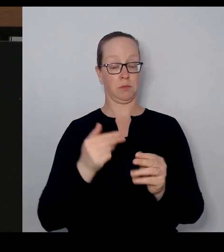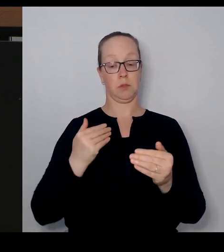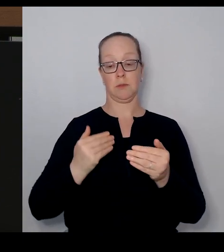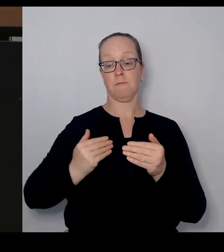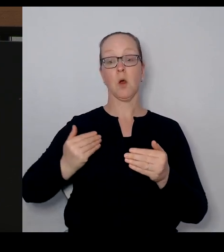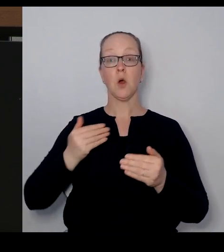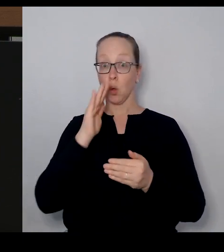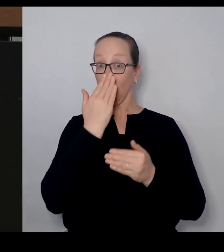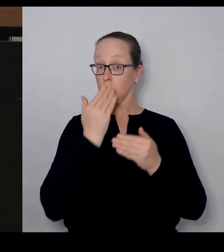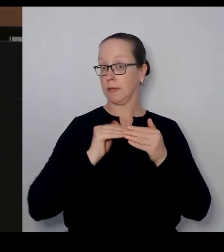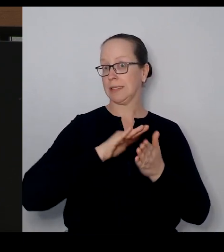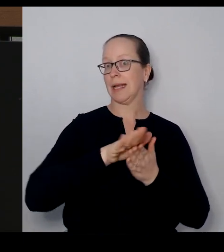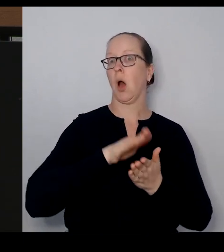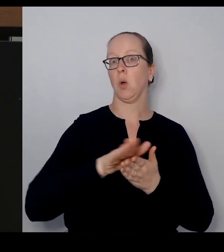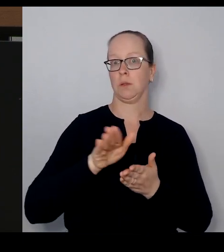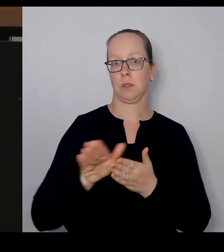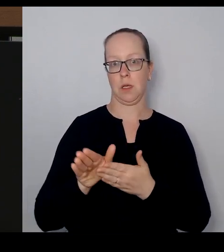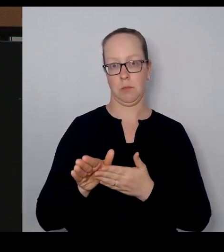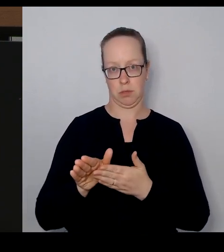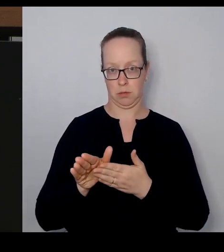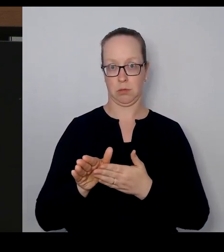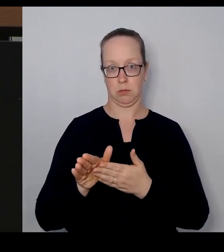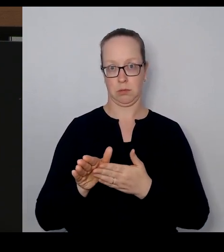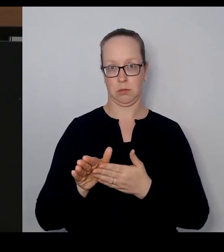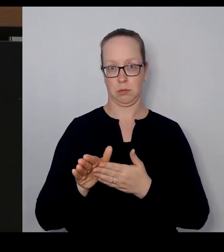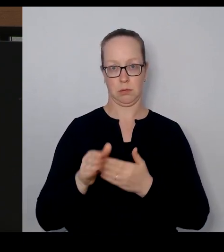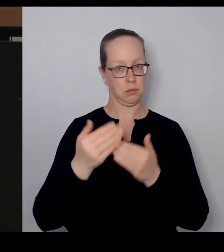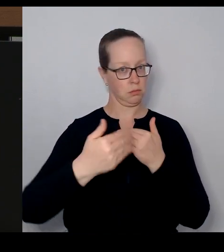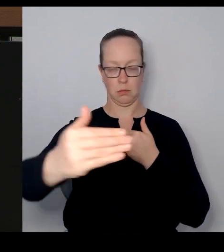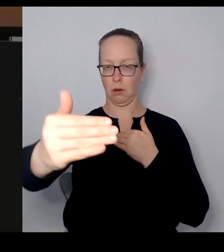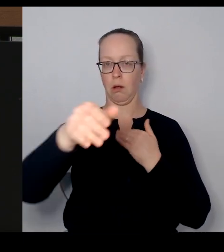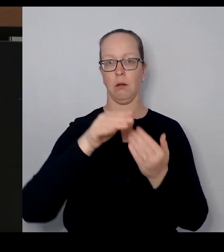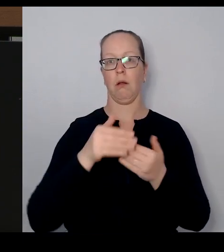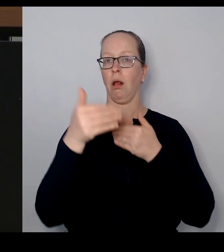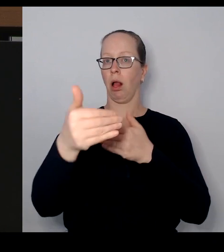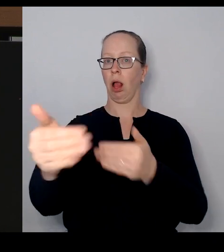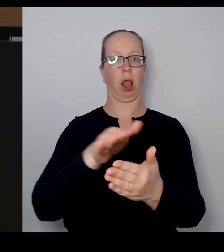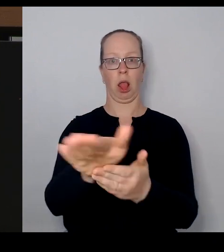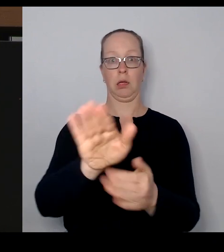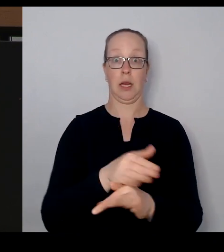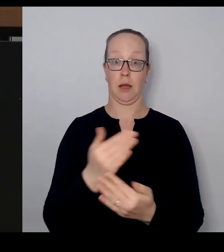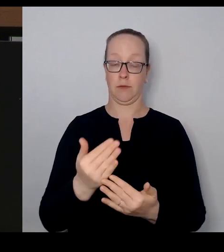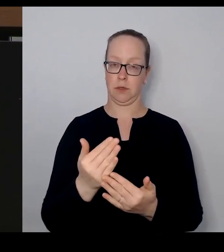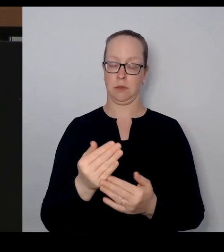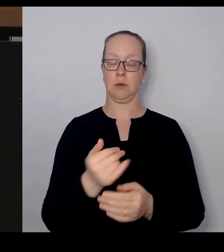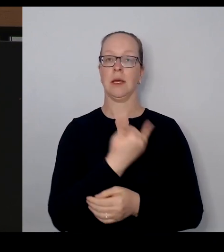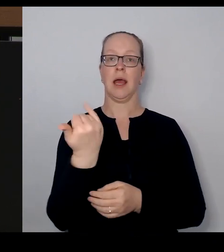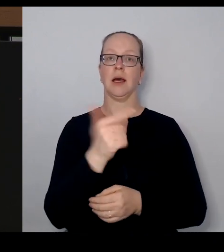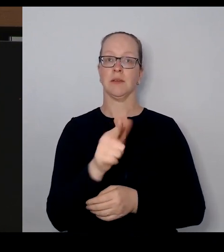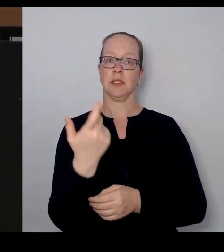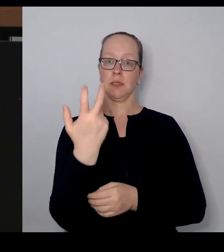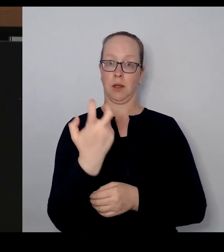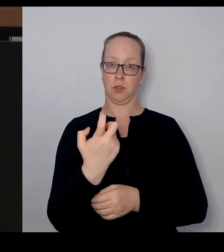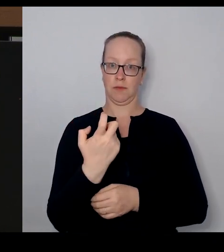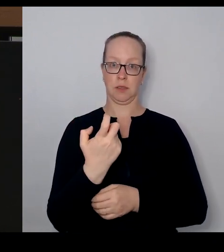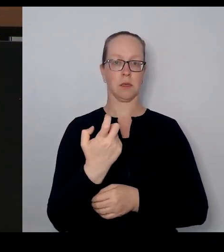Das Jahr 2023 weist nun nach dem vorläufigen Jahresabschluss ein Defizit von 1,8 Milliarden € auf.